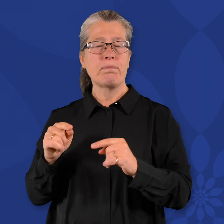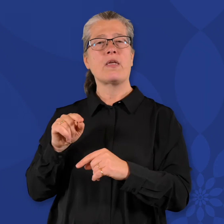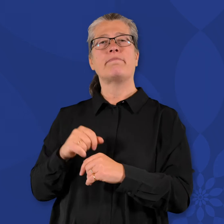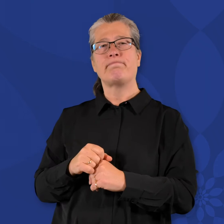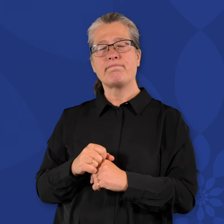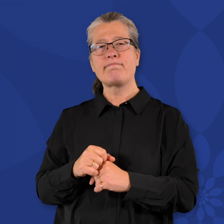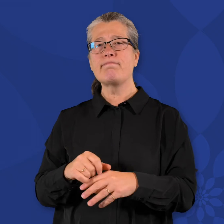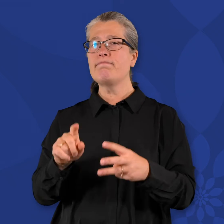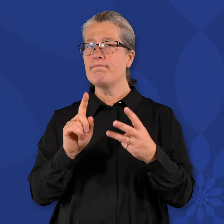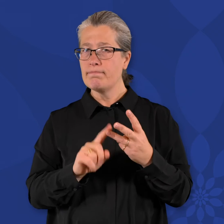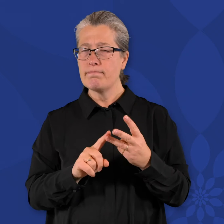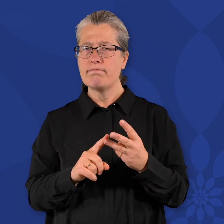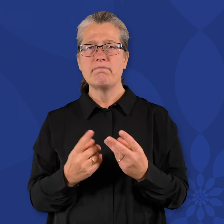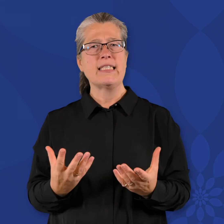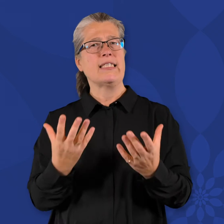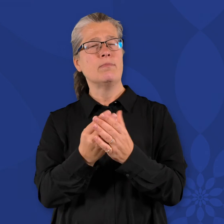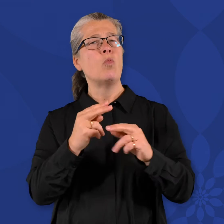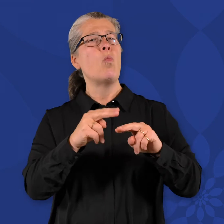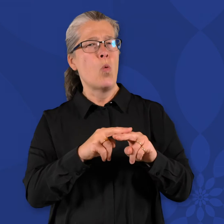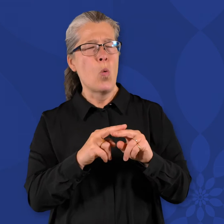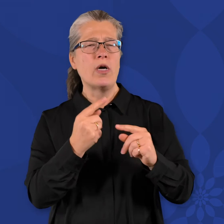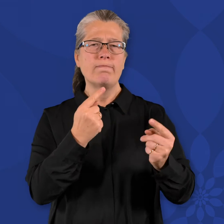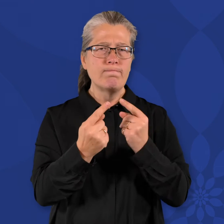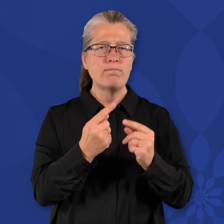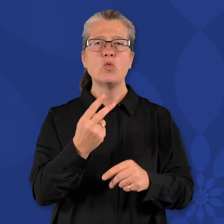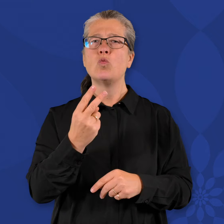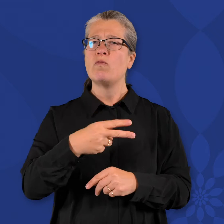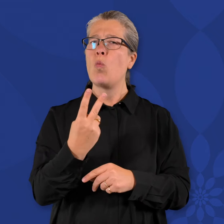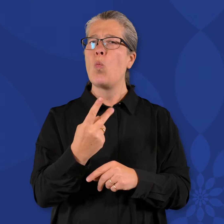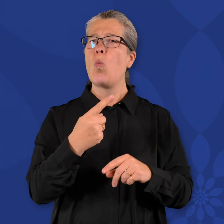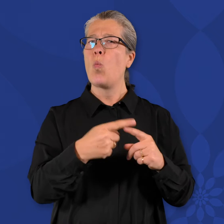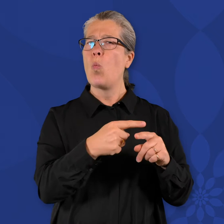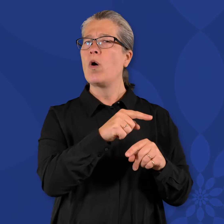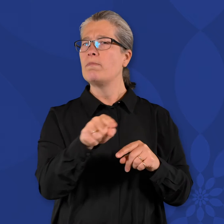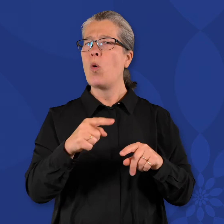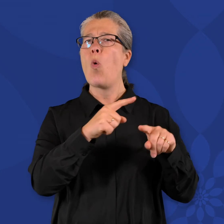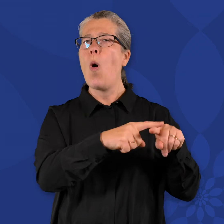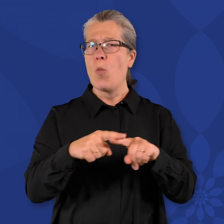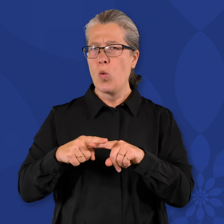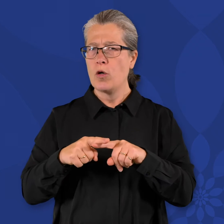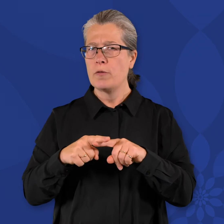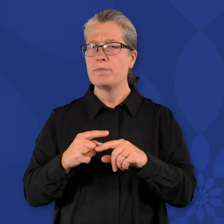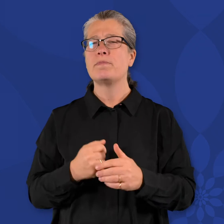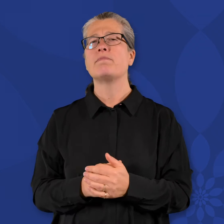i Finland) och ett gemensamt samråd med 22 kommuner.